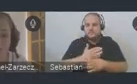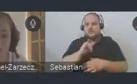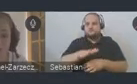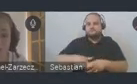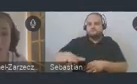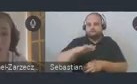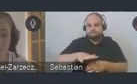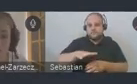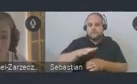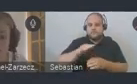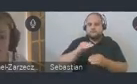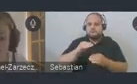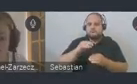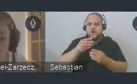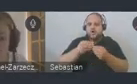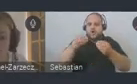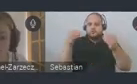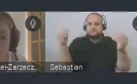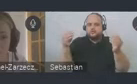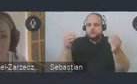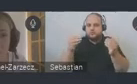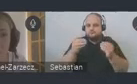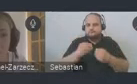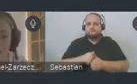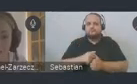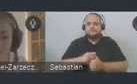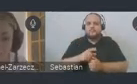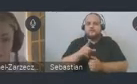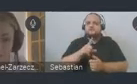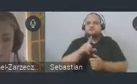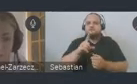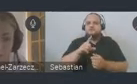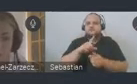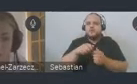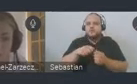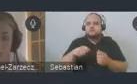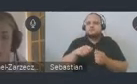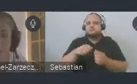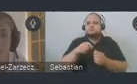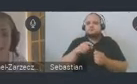na poziomie rozwoju społeczno-gospodarczego związanego raz z dostępem do technologii,